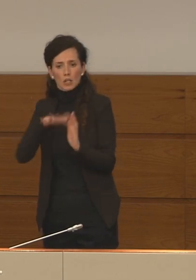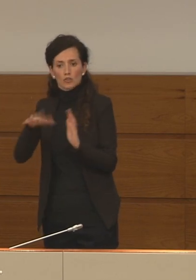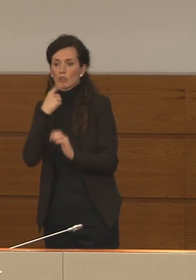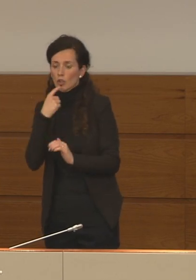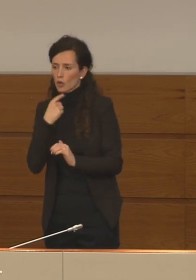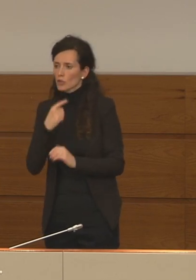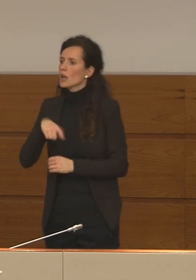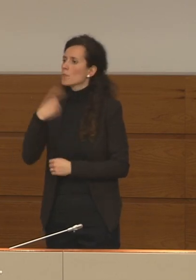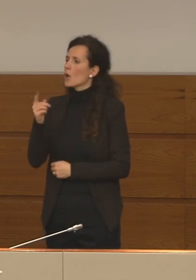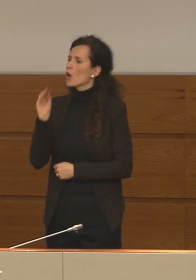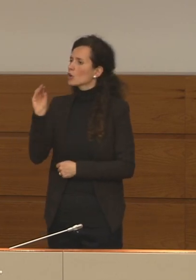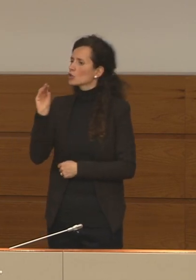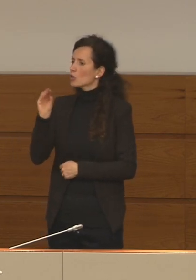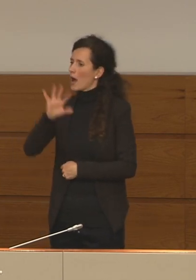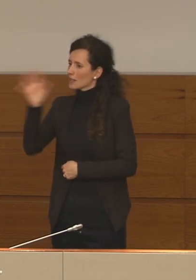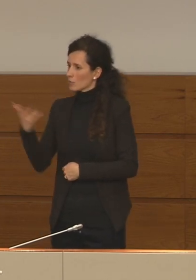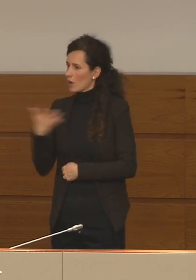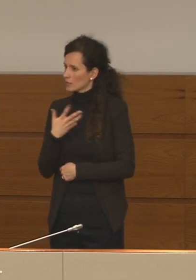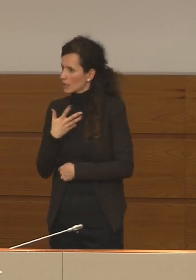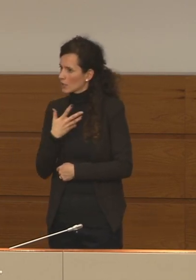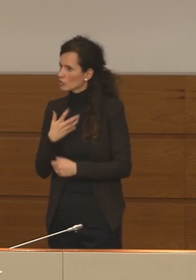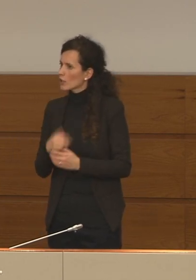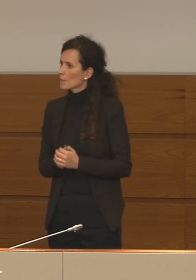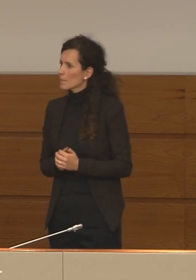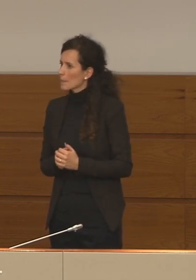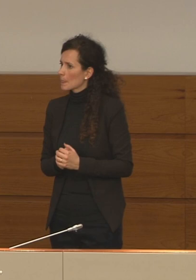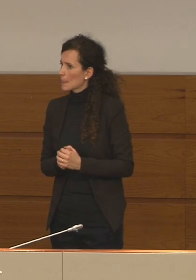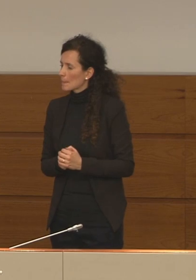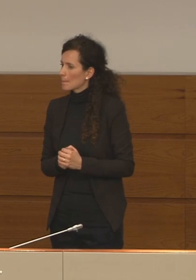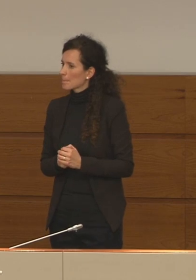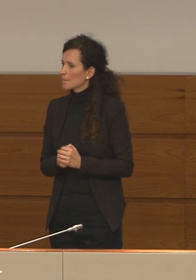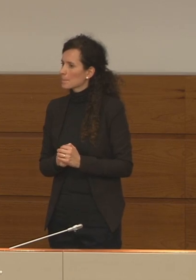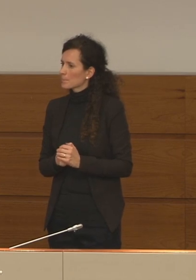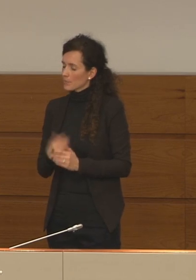(domanda giornalista) Chiedo per interposta persona perché perché ci sono tante